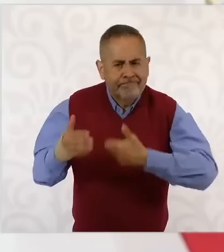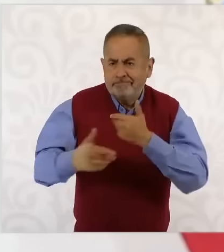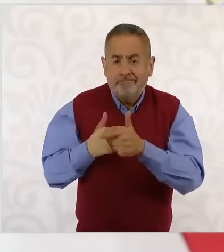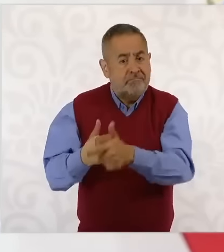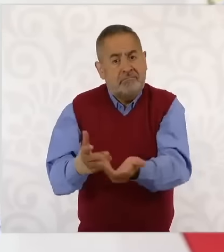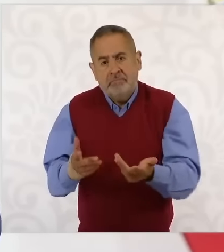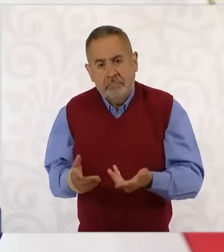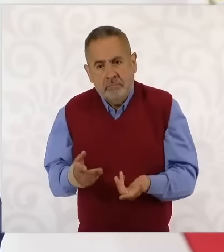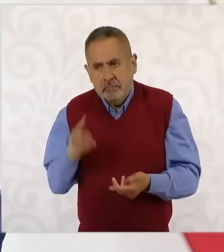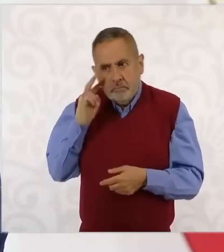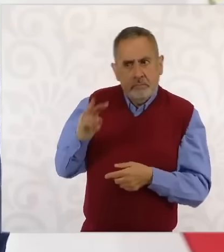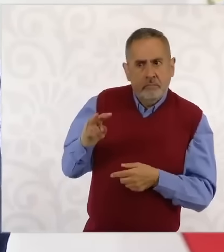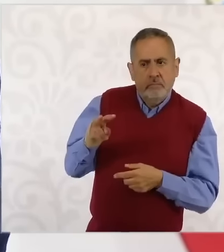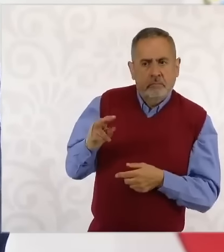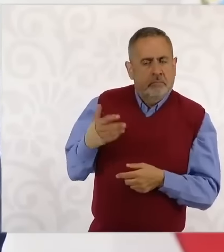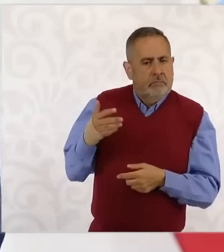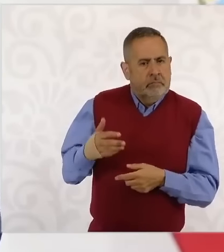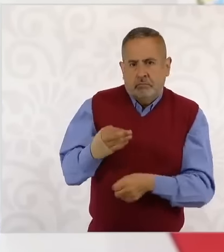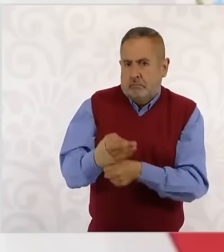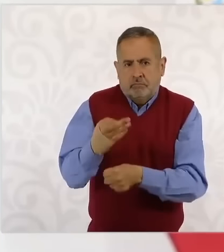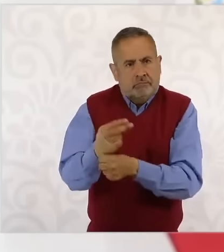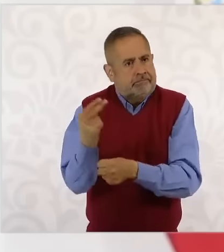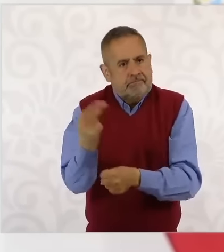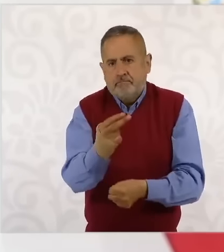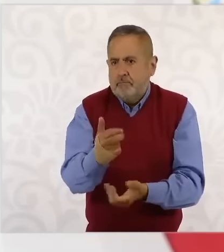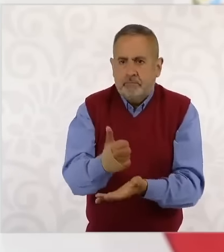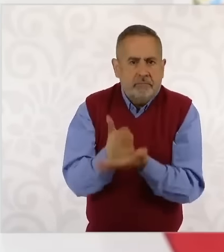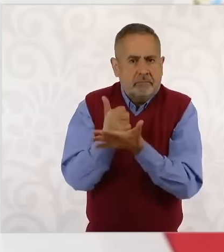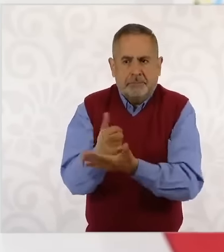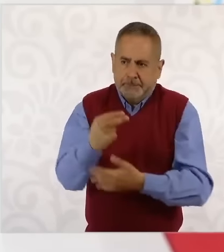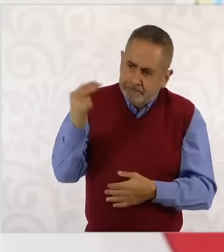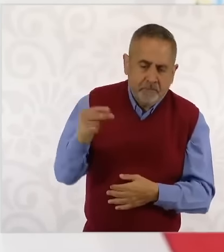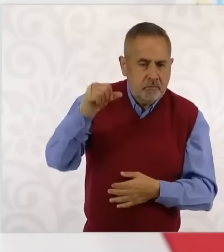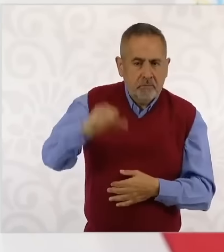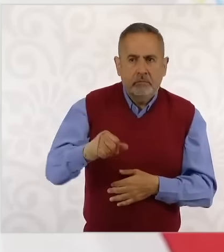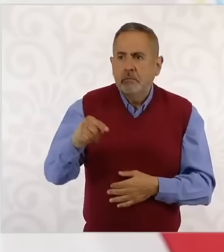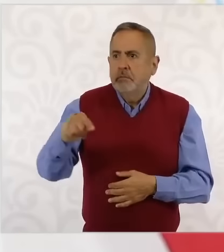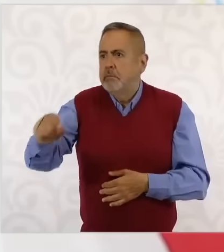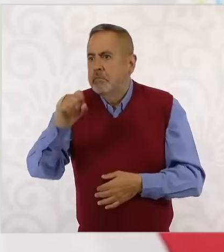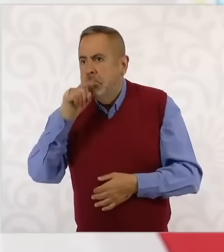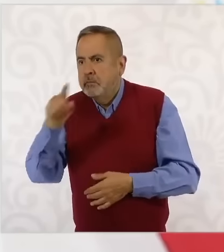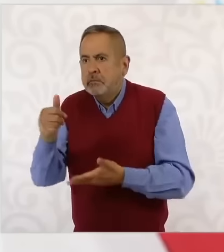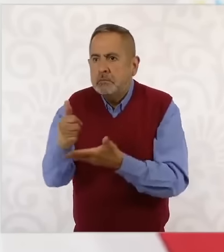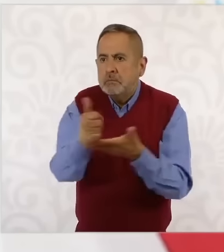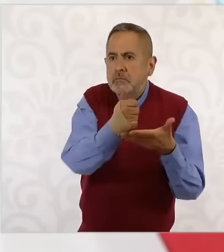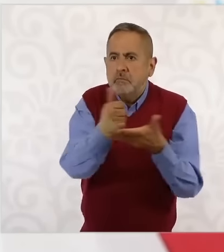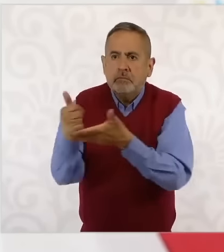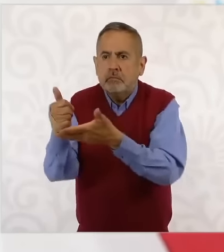el sentimiento de ayuda que tiene nuestro pueblo, pues ese tiene que ser el sentimiento del gobierno